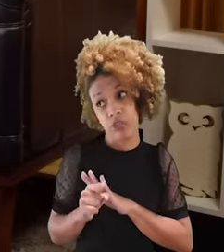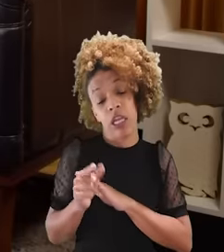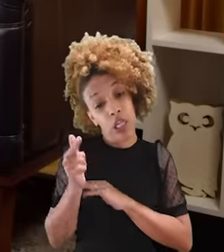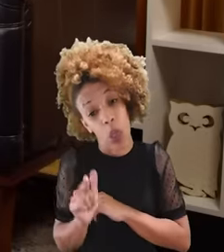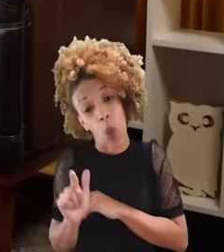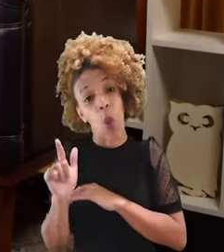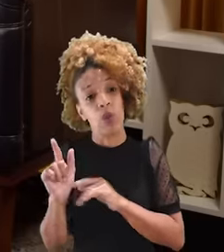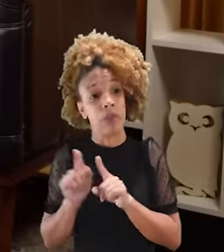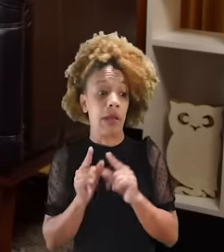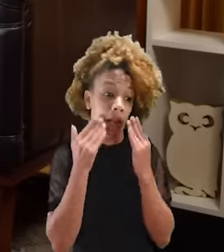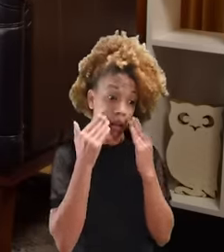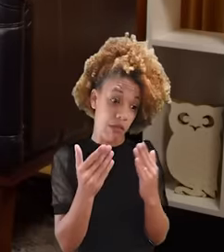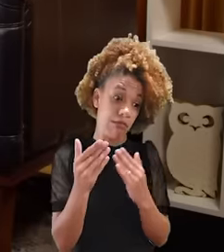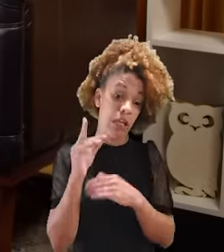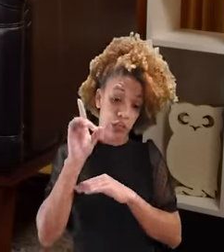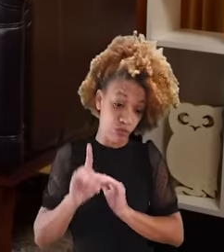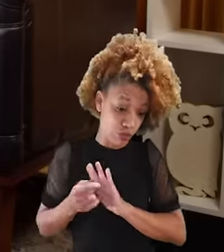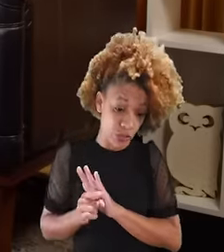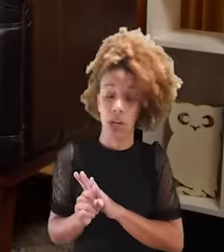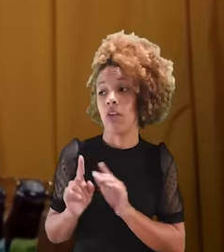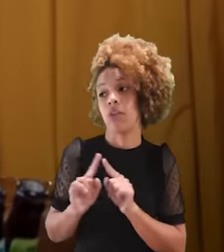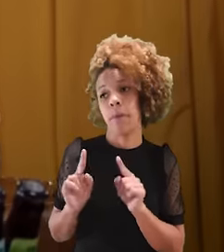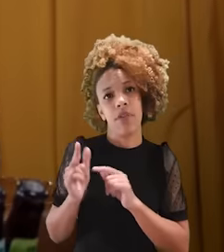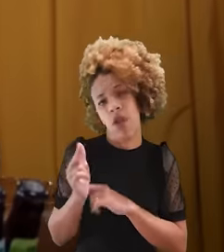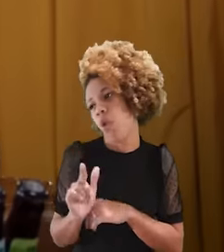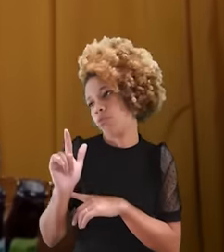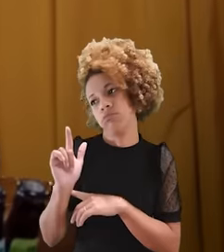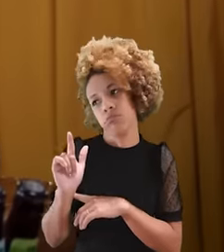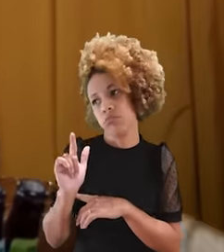coisa lógic deixar claro extrema direita direita porque João moedo é outra coisa s s s entendeu